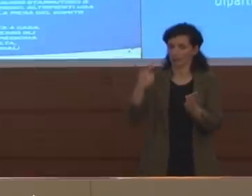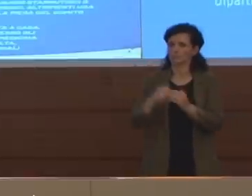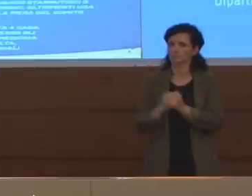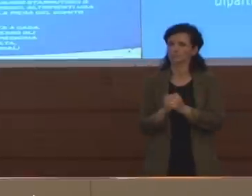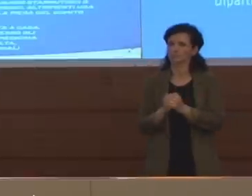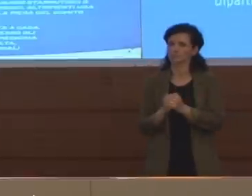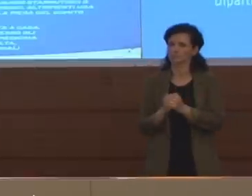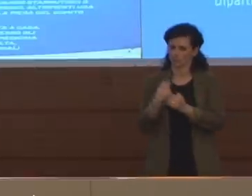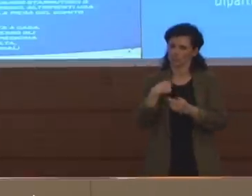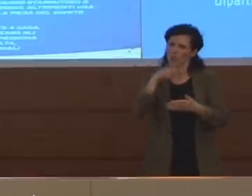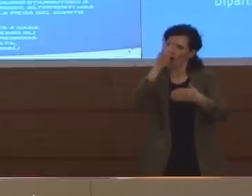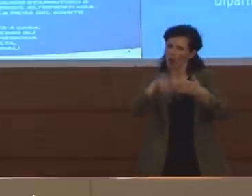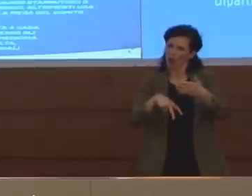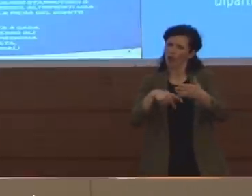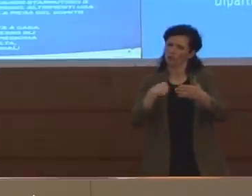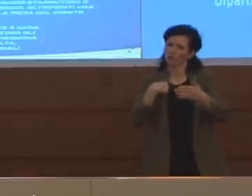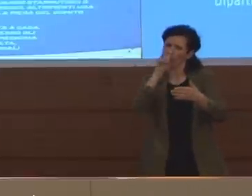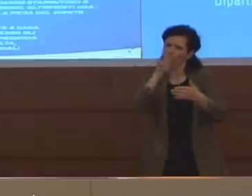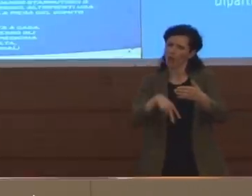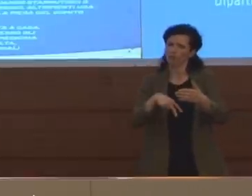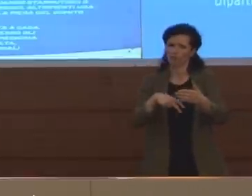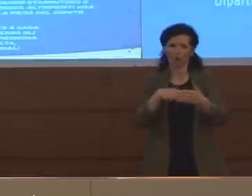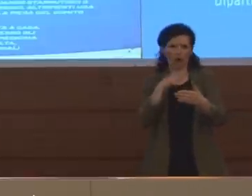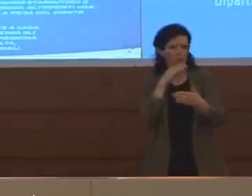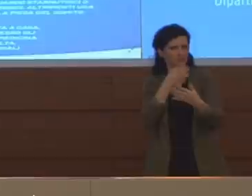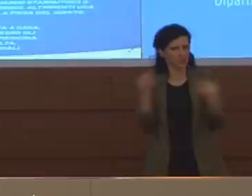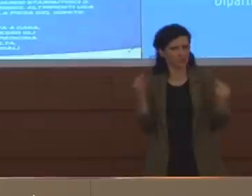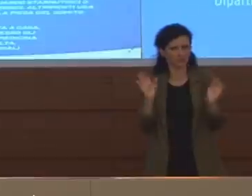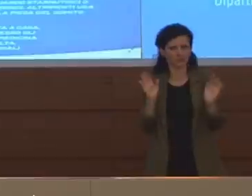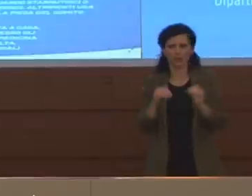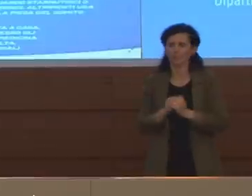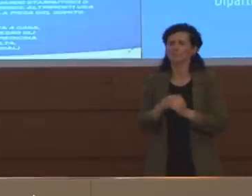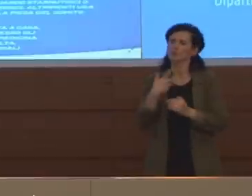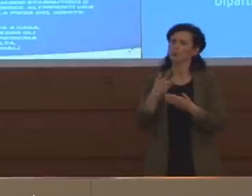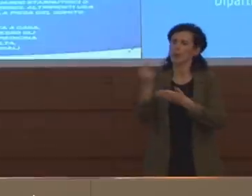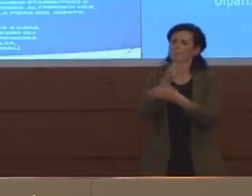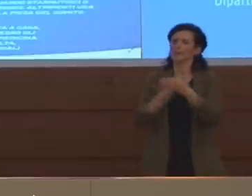credo, comunque. Insomma, ci sono alcune cose che sono molto chiare. Per esempio